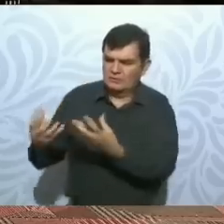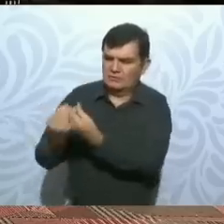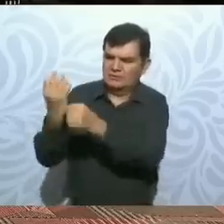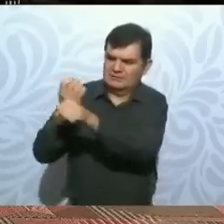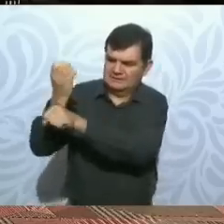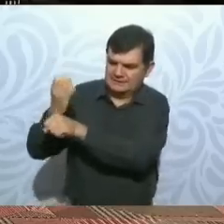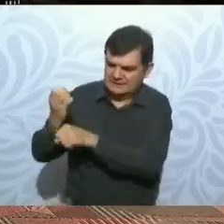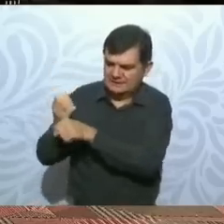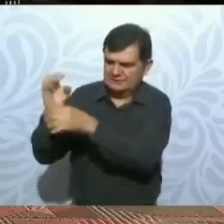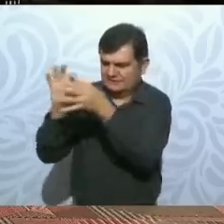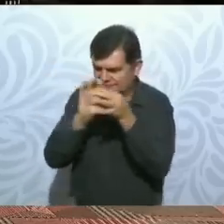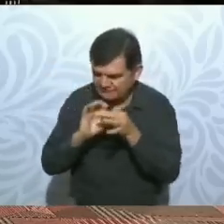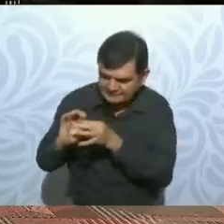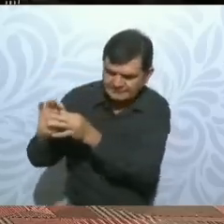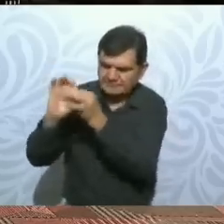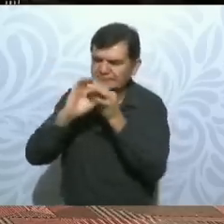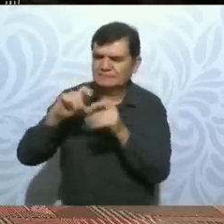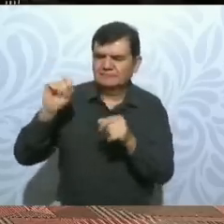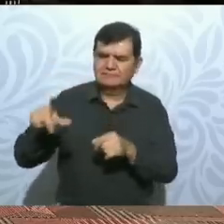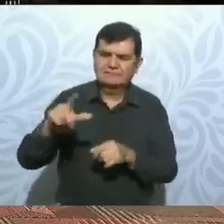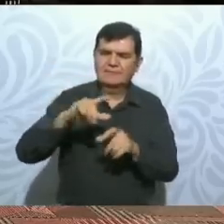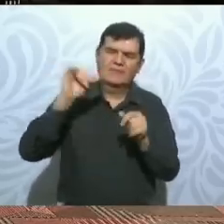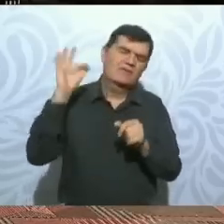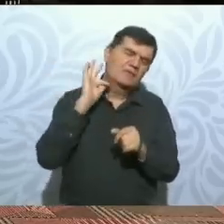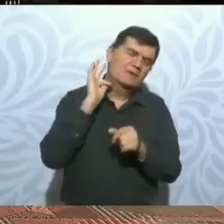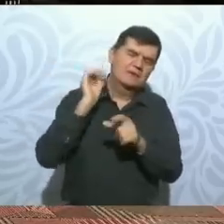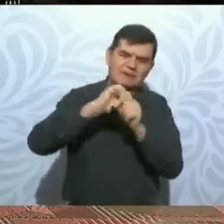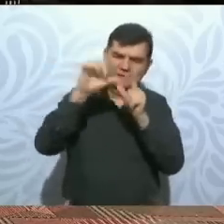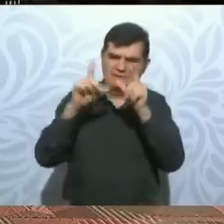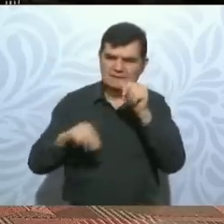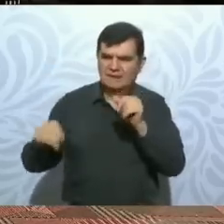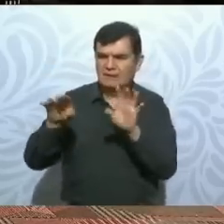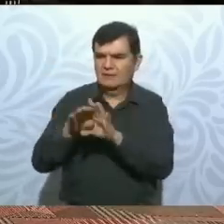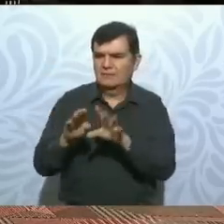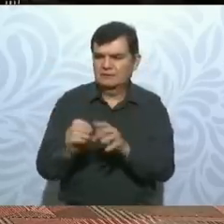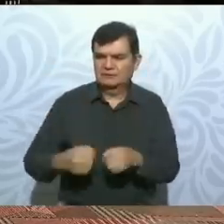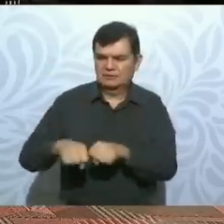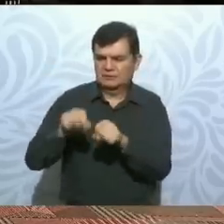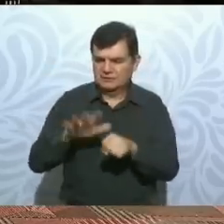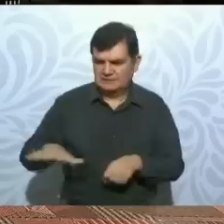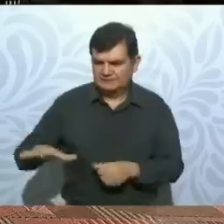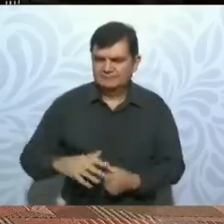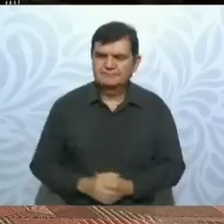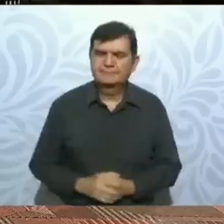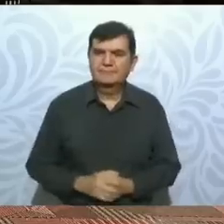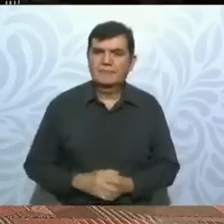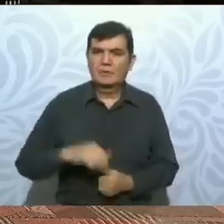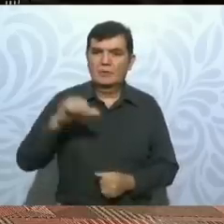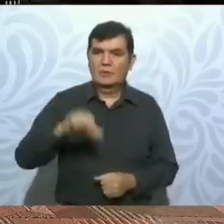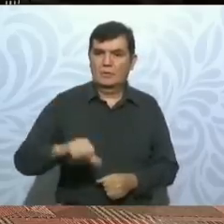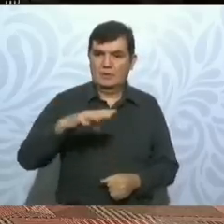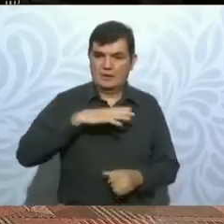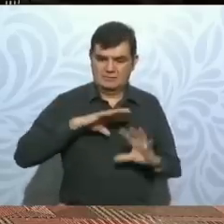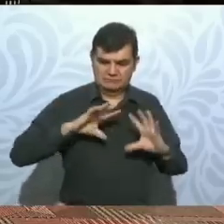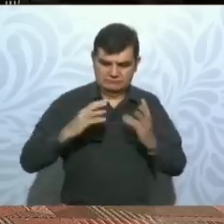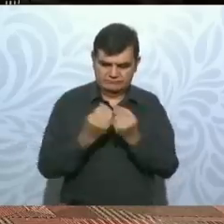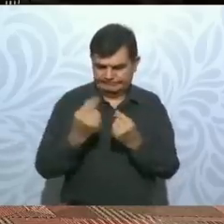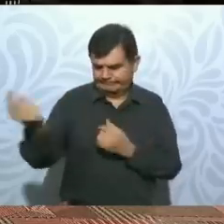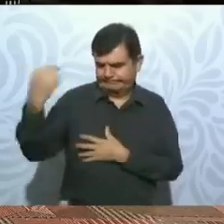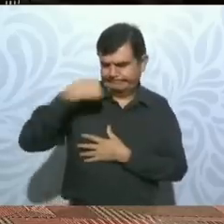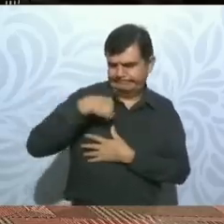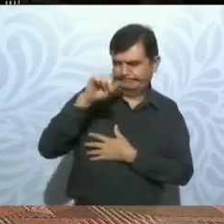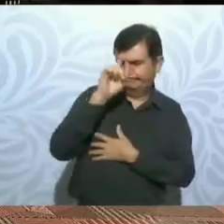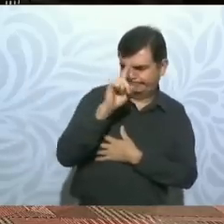fiscalía general de la república Y con la sociedad hoy tenemos la instrucción de la presidenta de